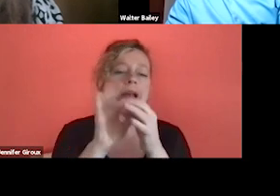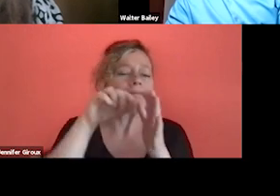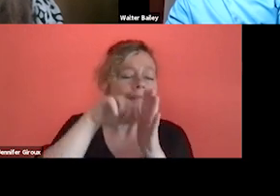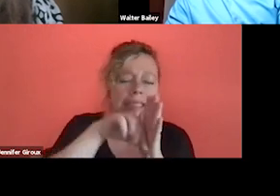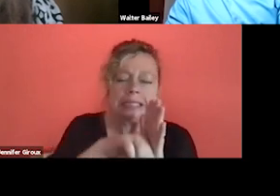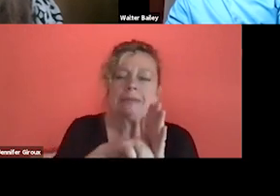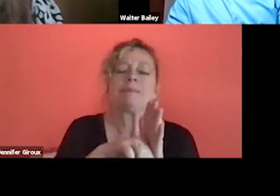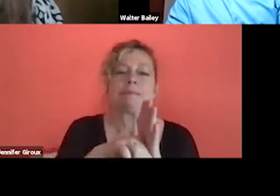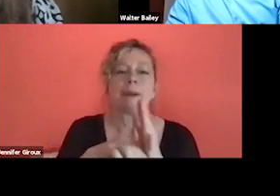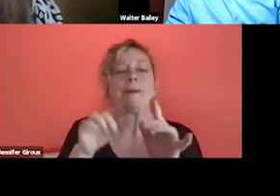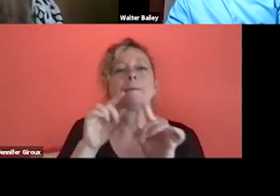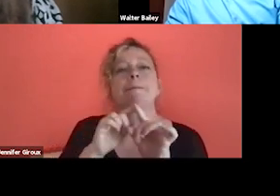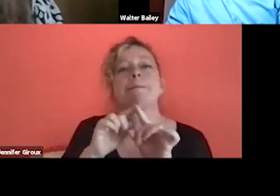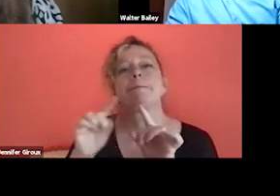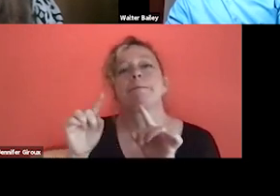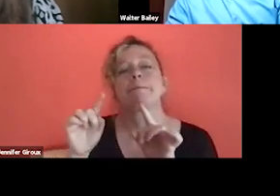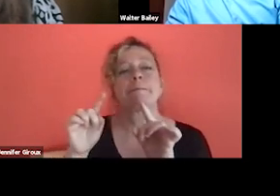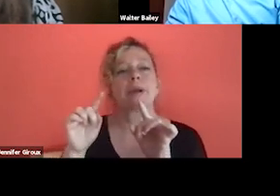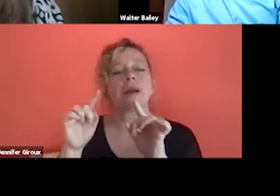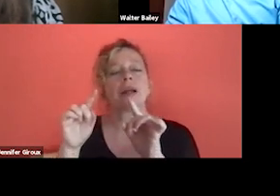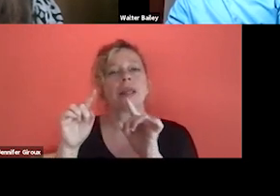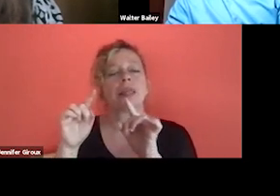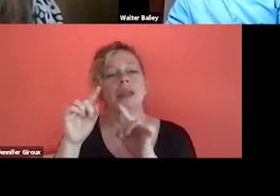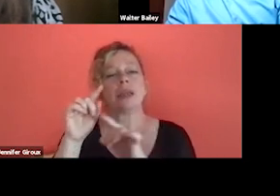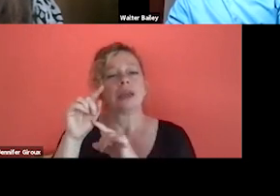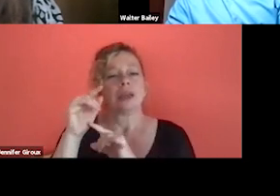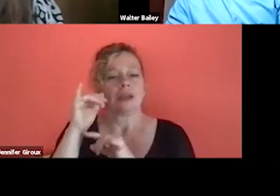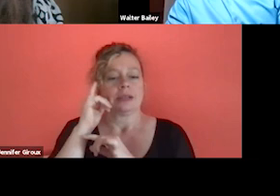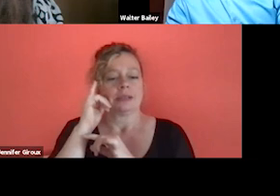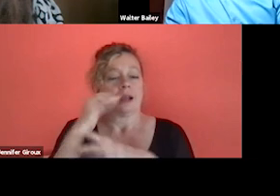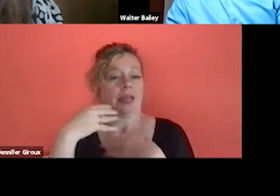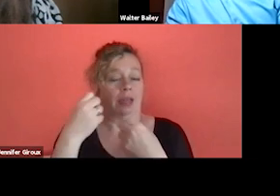Pero también creo que los individuales de telesalud